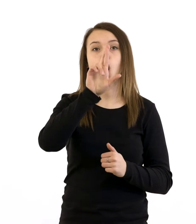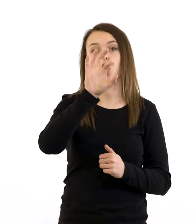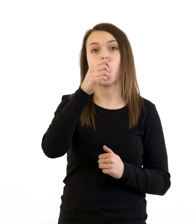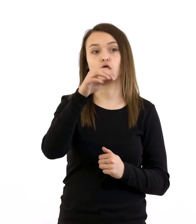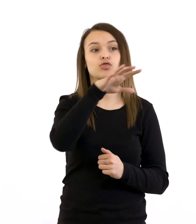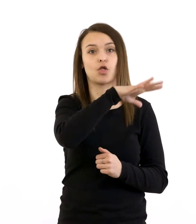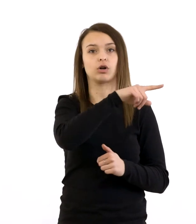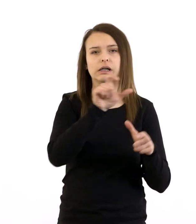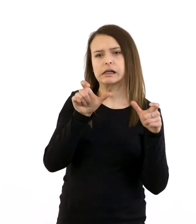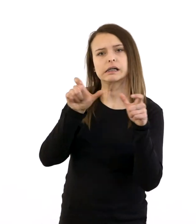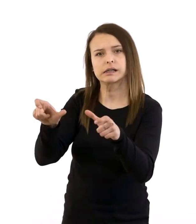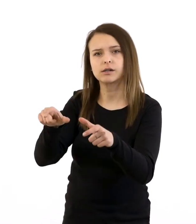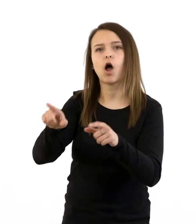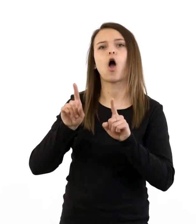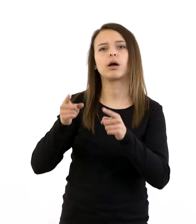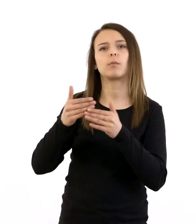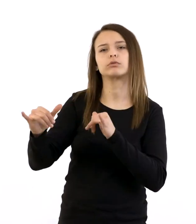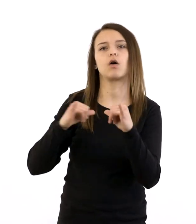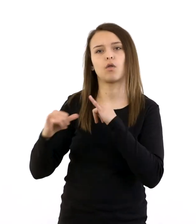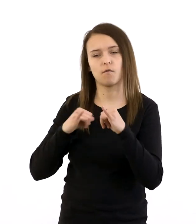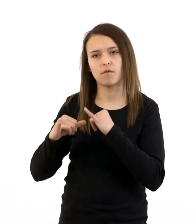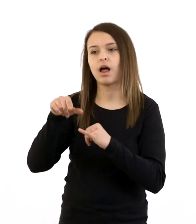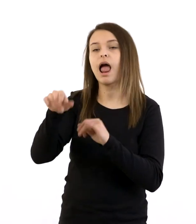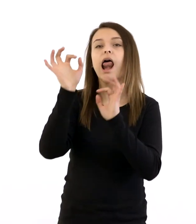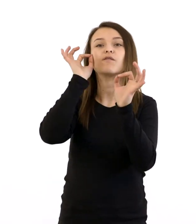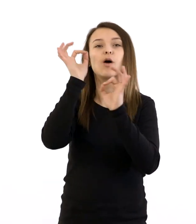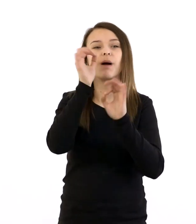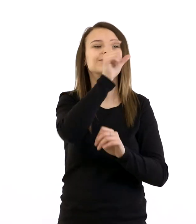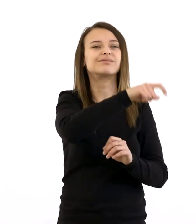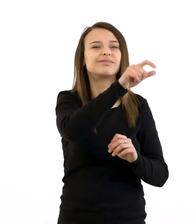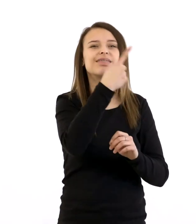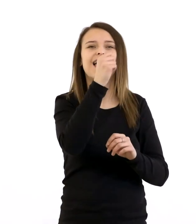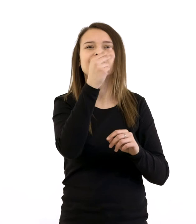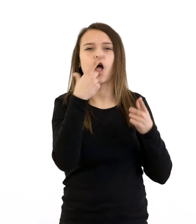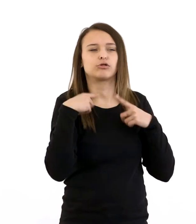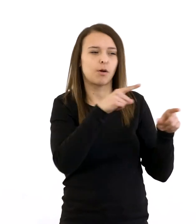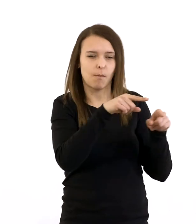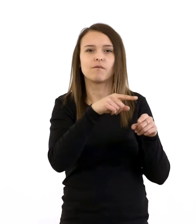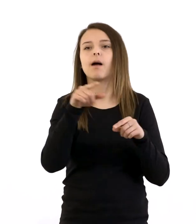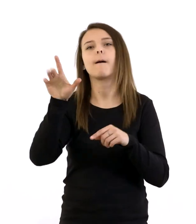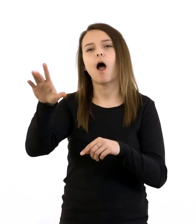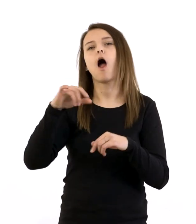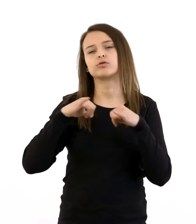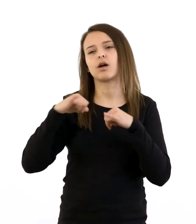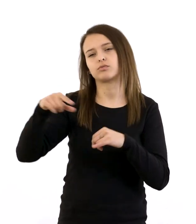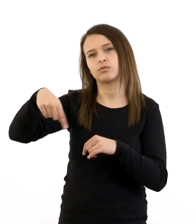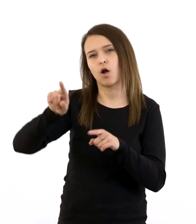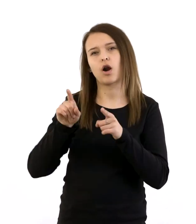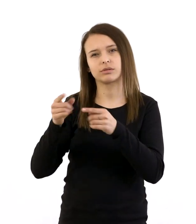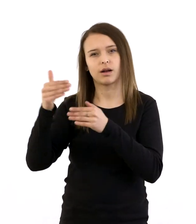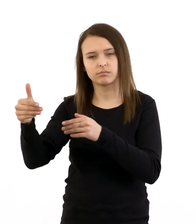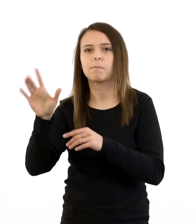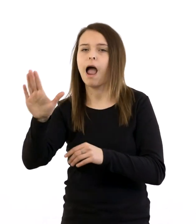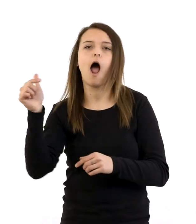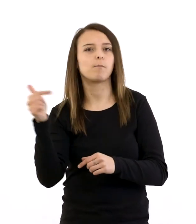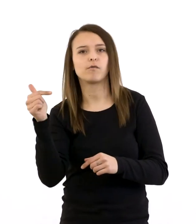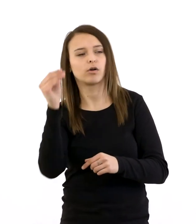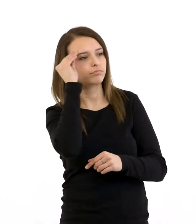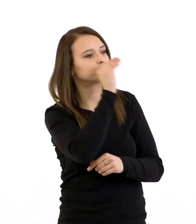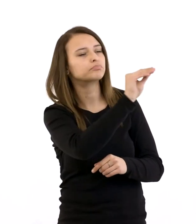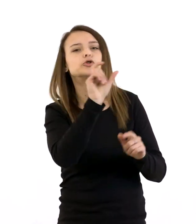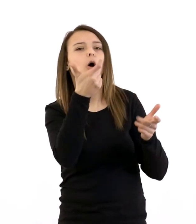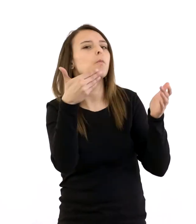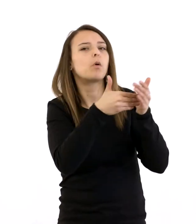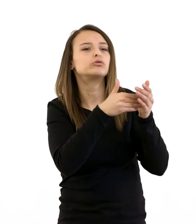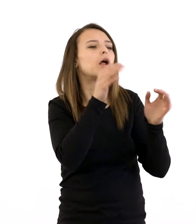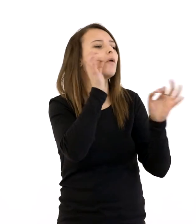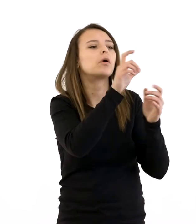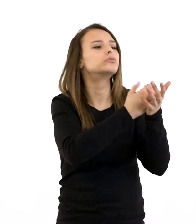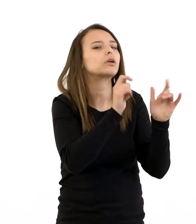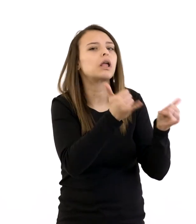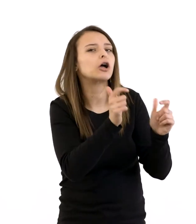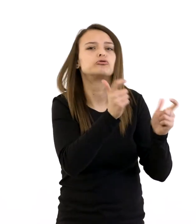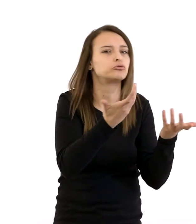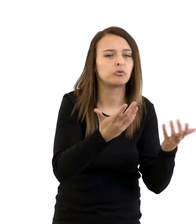RODO nakłada na organizacje obowiązek informowania osoby o przetwarzaniu jej danych osobowych.